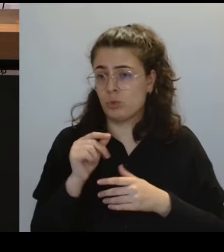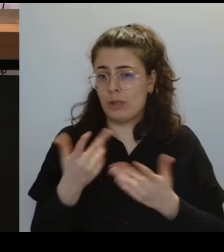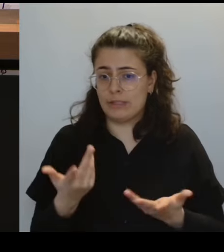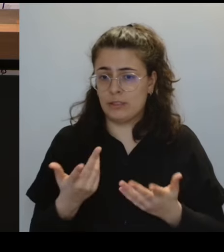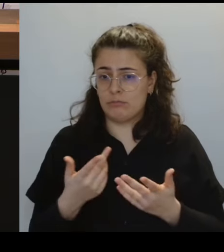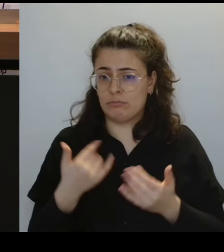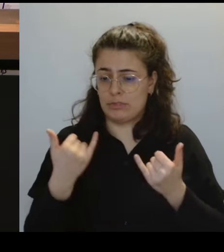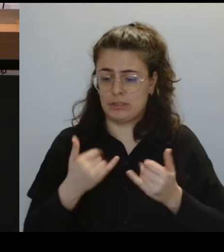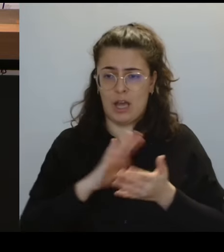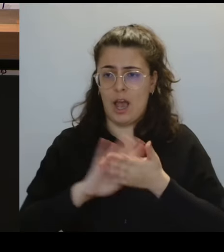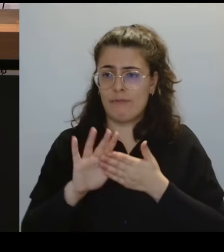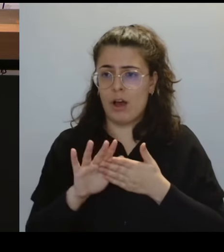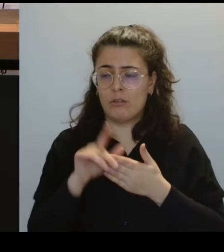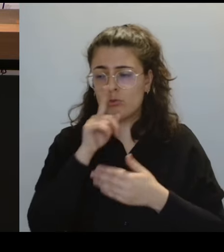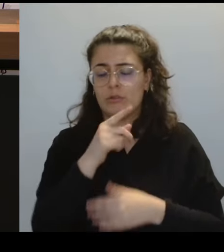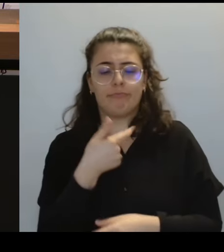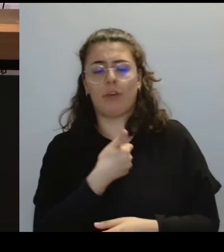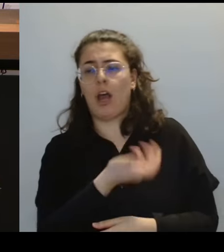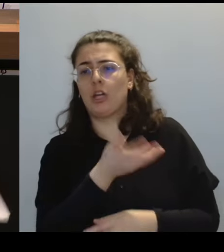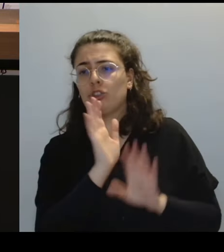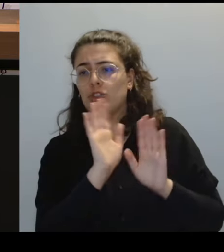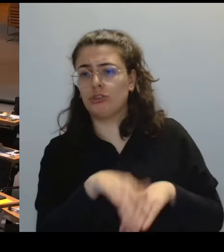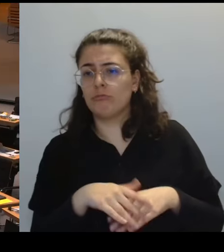unserem Antrag zuzustimmen. Vielen Dank.